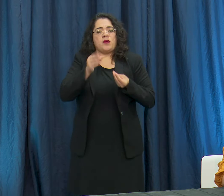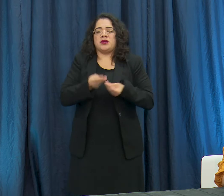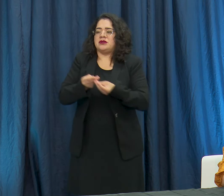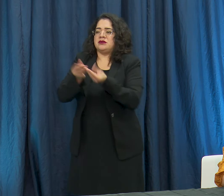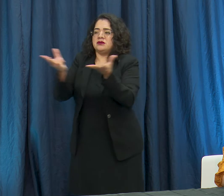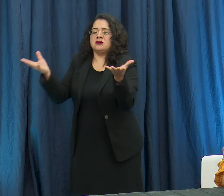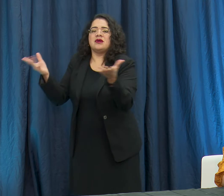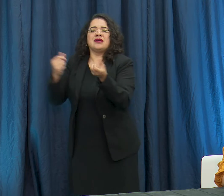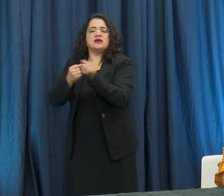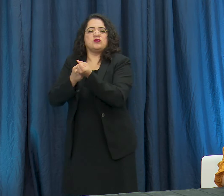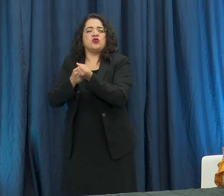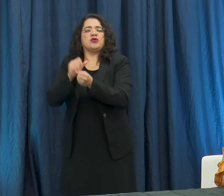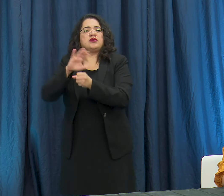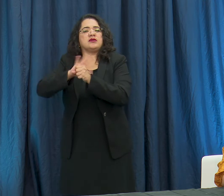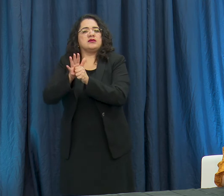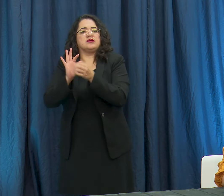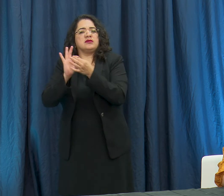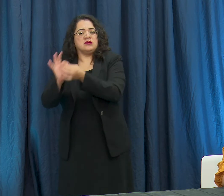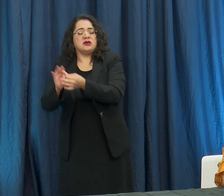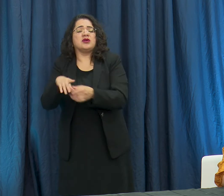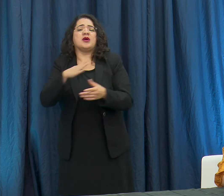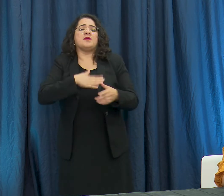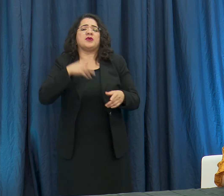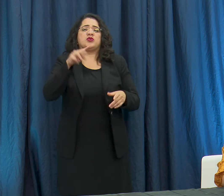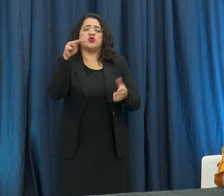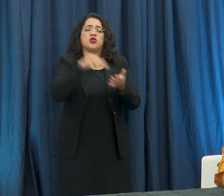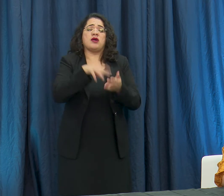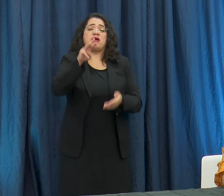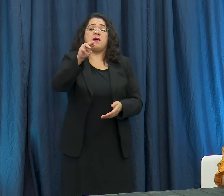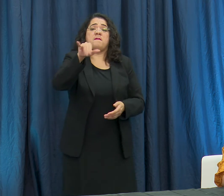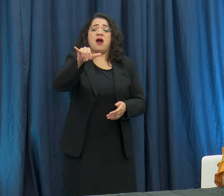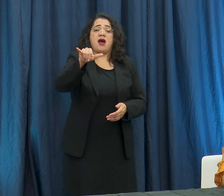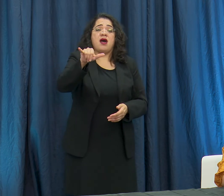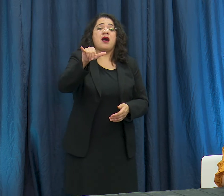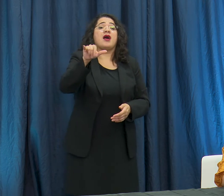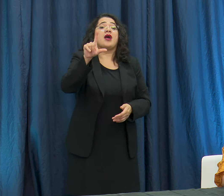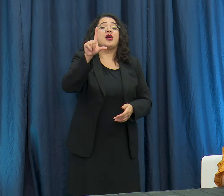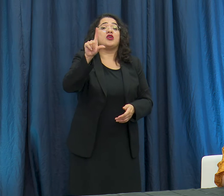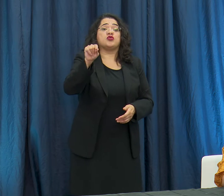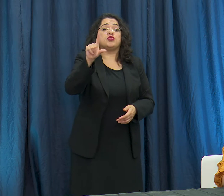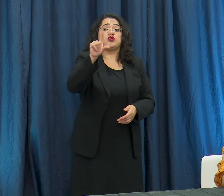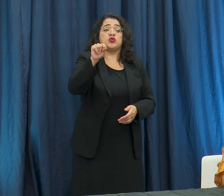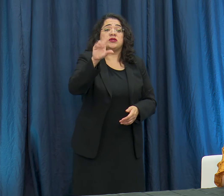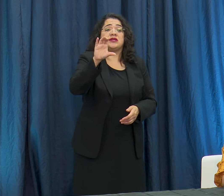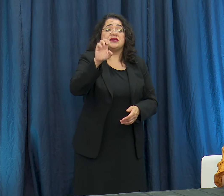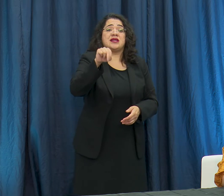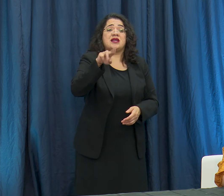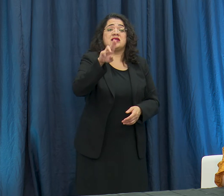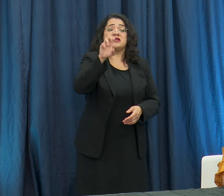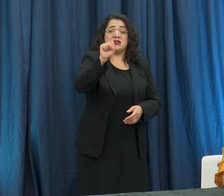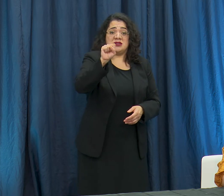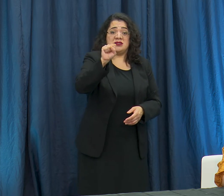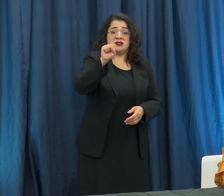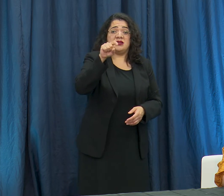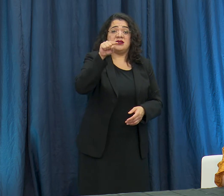punto g / por favor c ik on Todd Oh finalmente UN feliz dia de las madres al meant a Allah meeya que la quiero